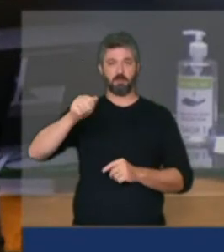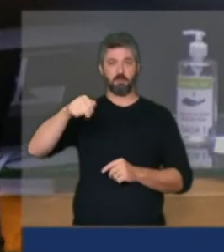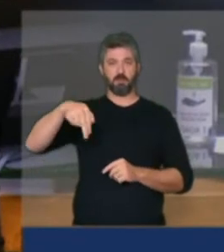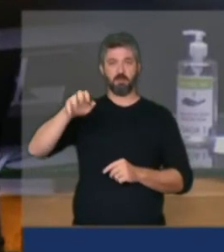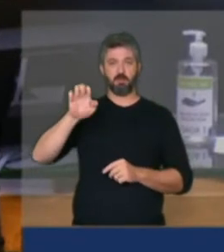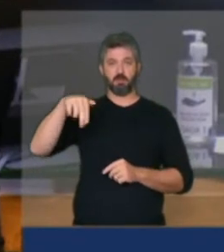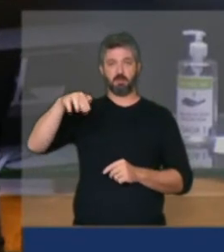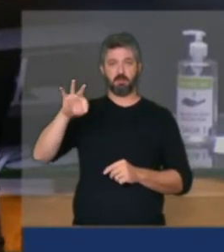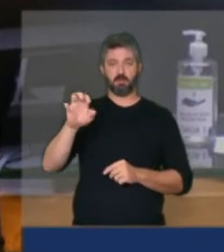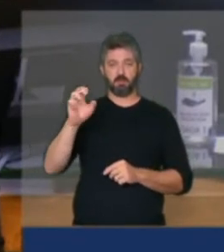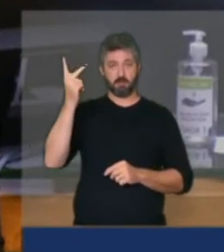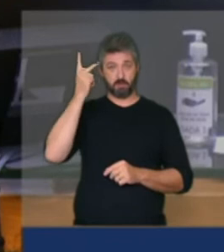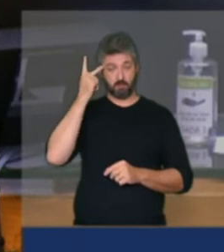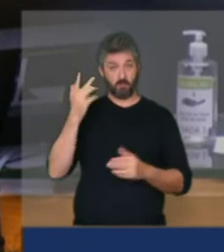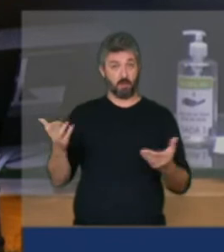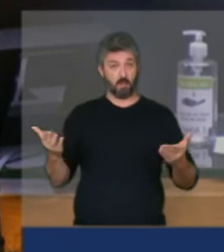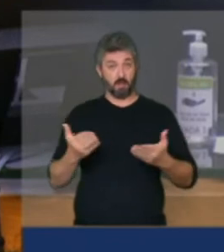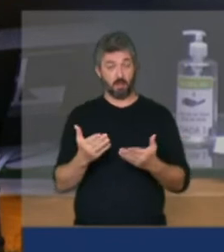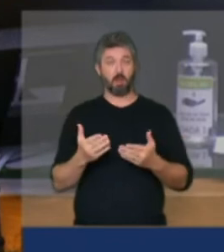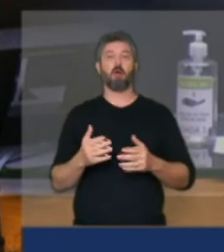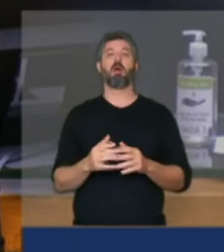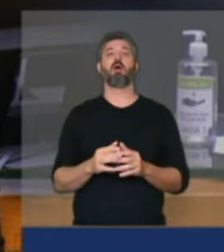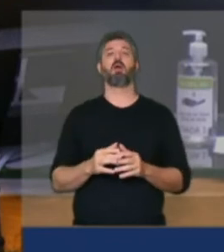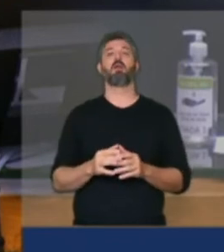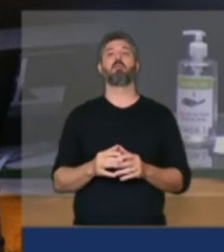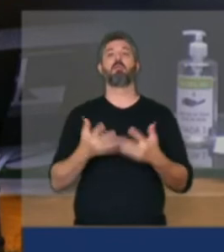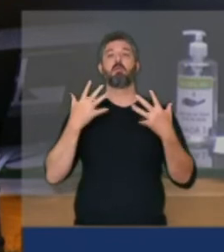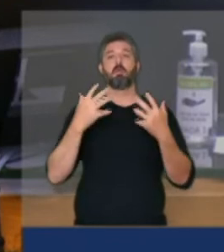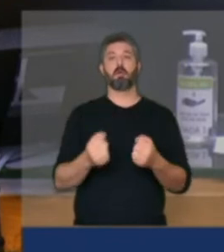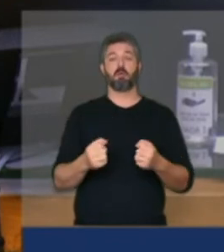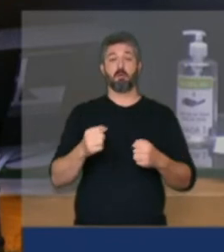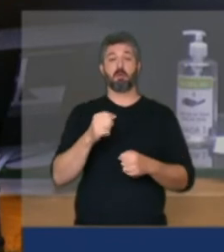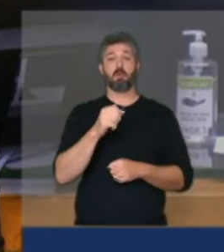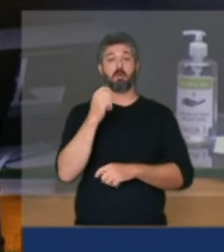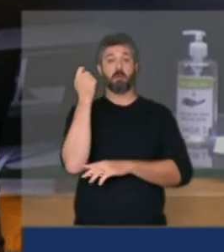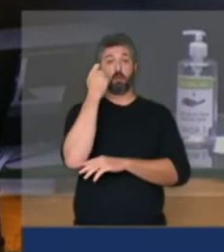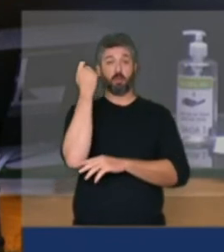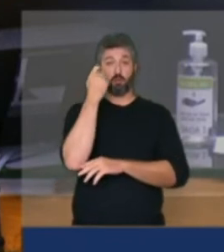NÓS VAMOS UM POUCO MAIS LONGE, VAMOS AO RIO GRANDE DO SUL COM O DEPUTADO BOHN GASS, TEM V.EXA. A PALAVRA.